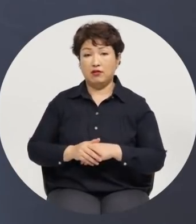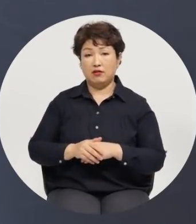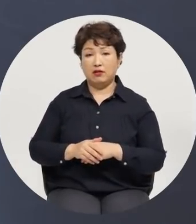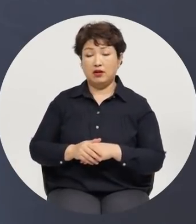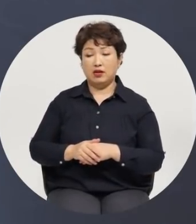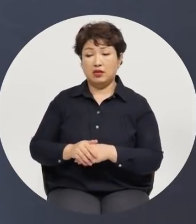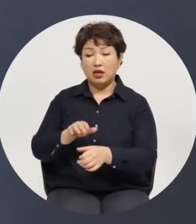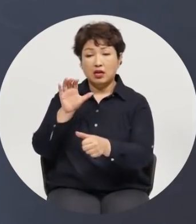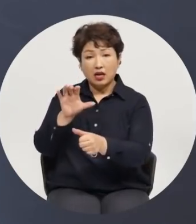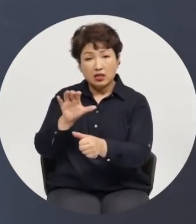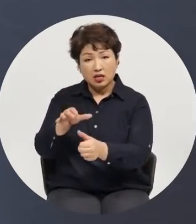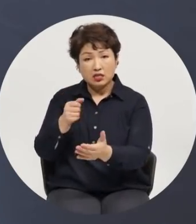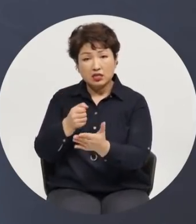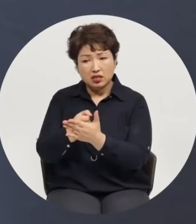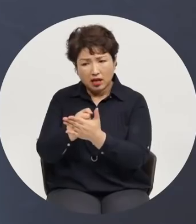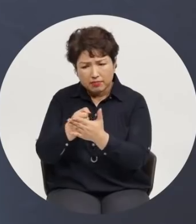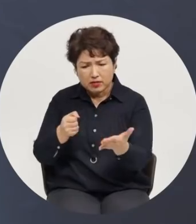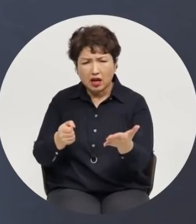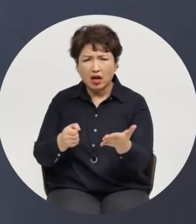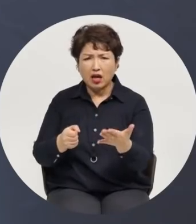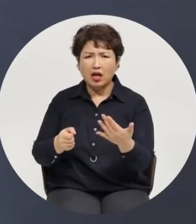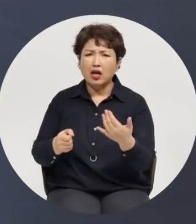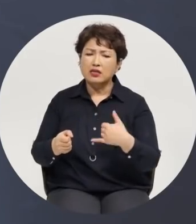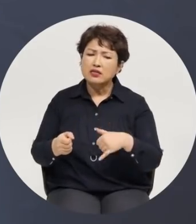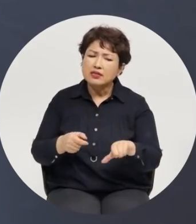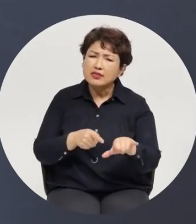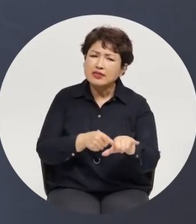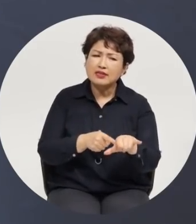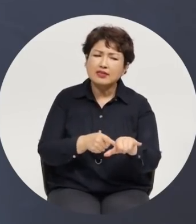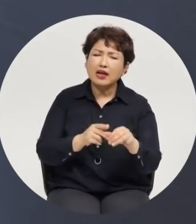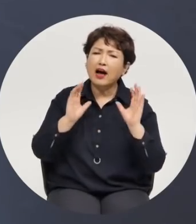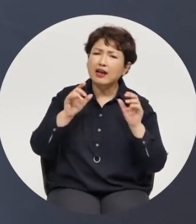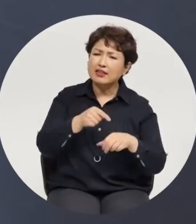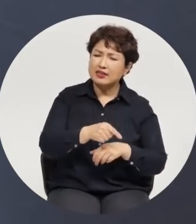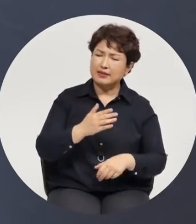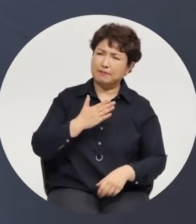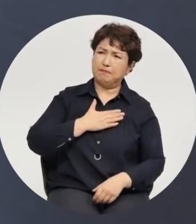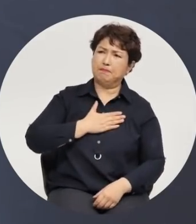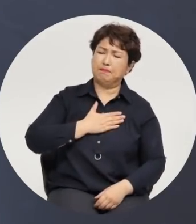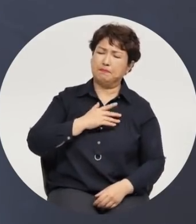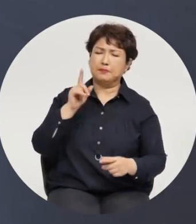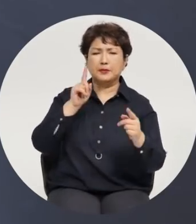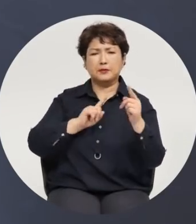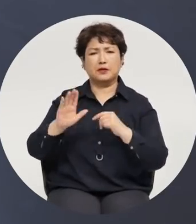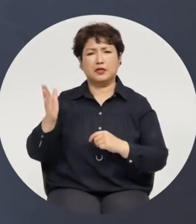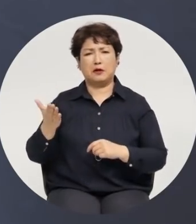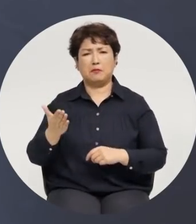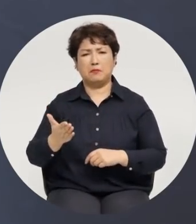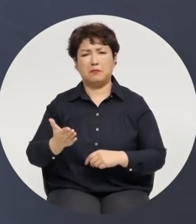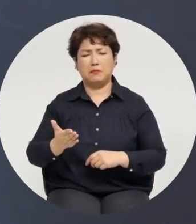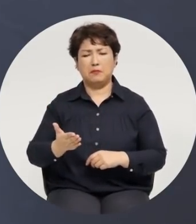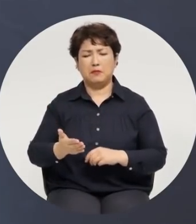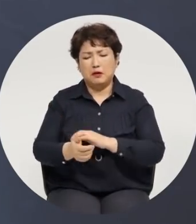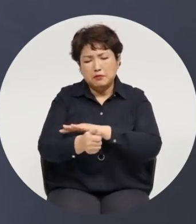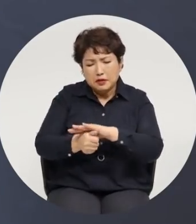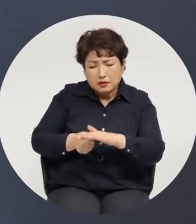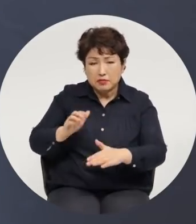그래서 야단치기 때문에 아이들의 감정이 상하고 심리는 위축되고